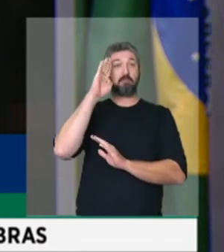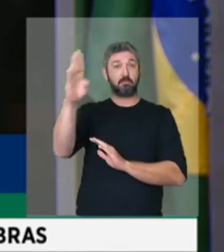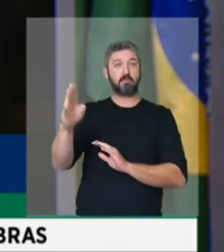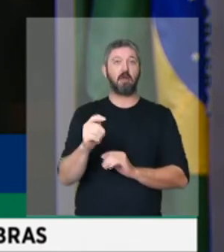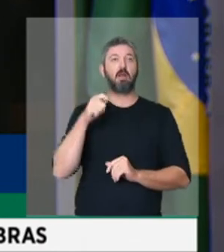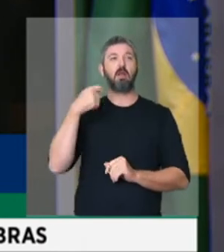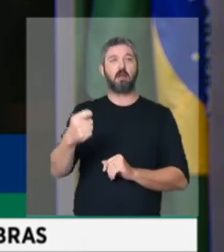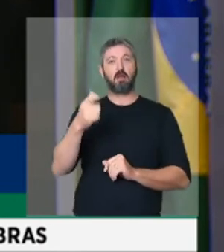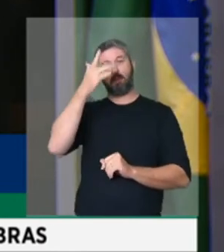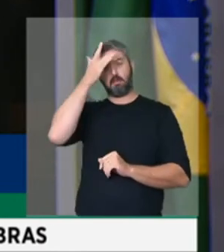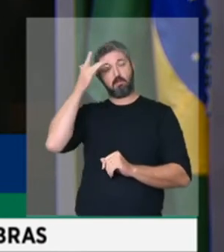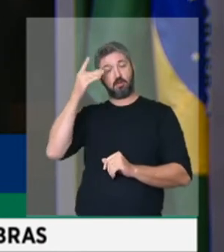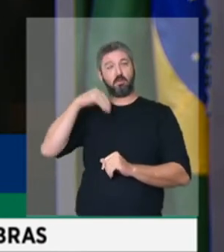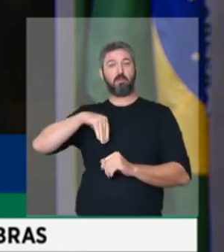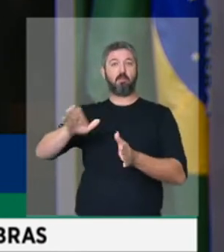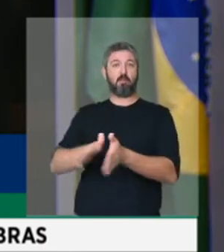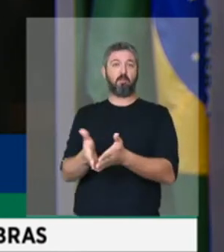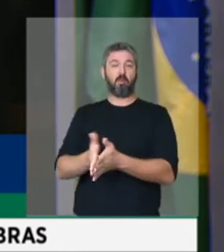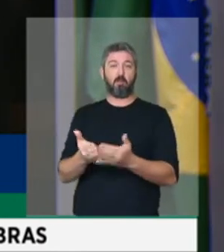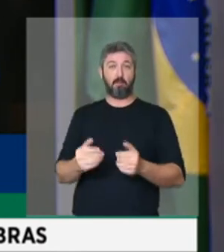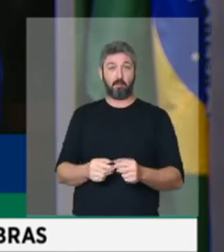BARATO DO PT FOI O DESEQUILÍBRIO COMPLETO DO SETOR ENERGÉTICO BRASILEIRO,